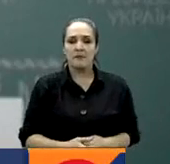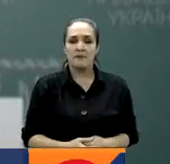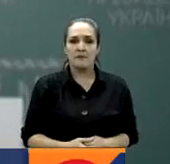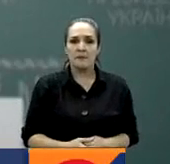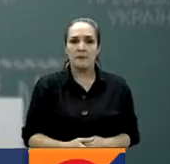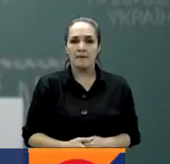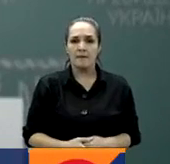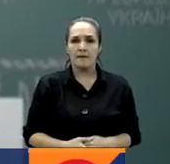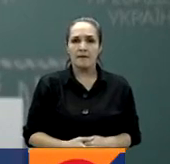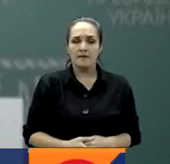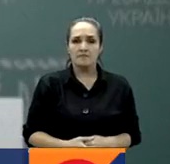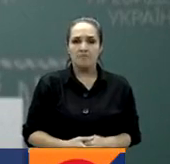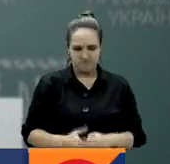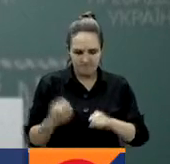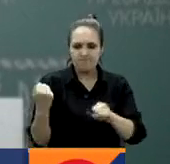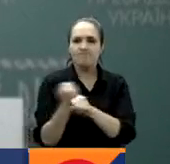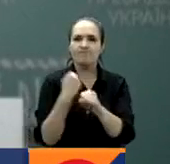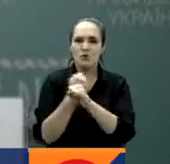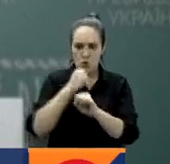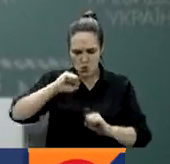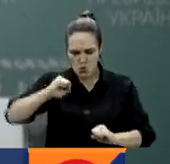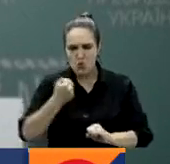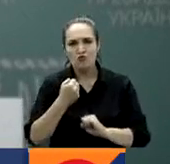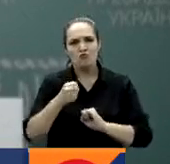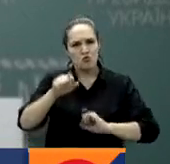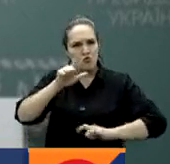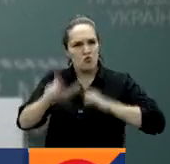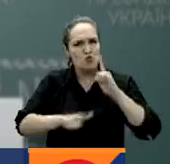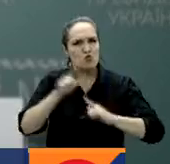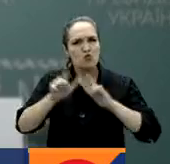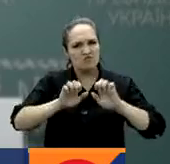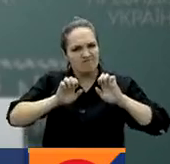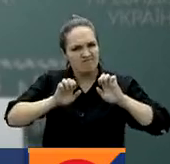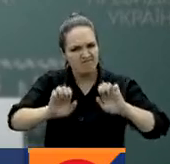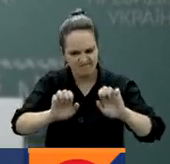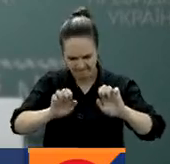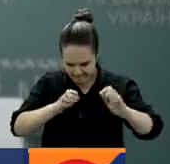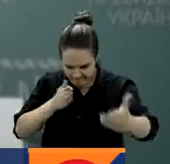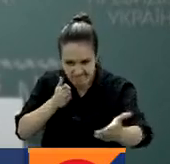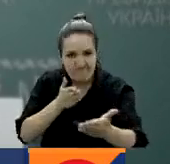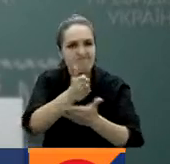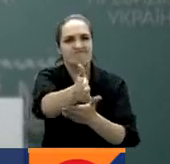CLAVE DE ARTILLERíA, CORRECCIóN Y SíMBOLO DE SU CONTROL DE TERRITORIO.